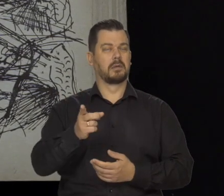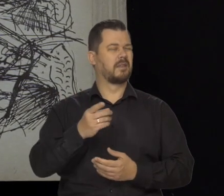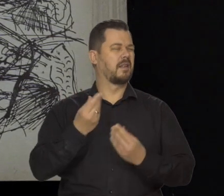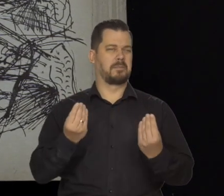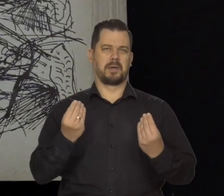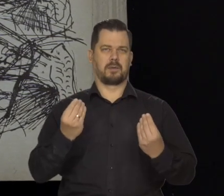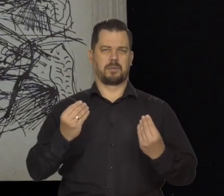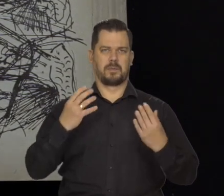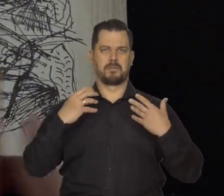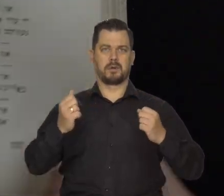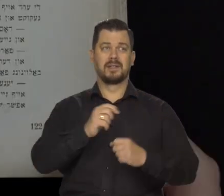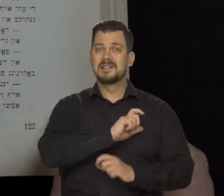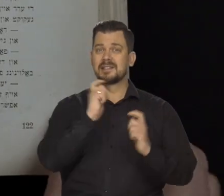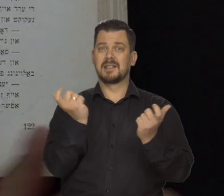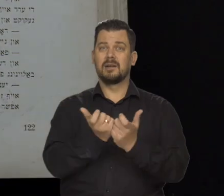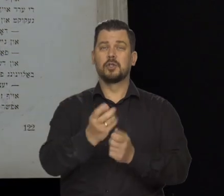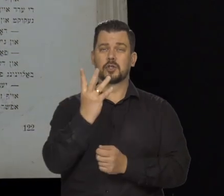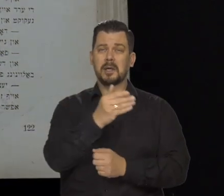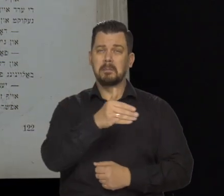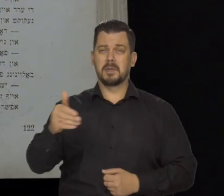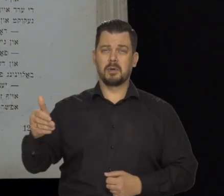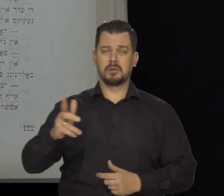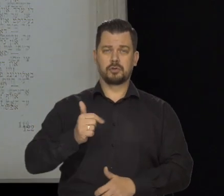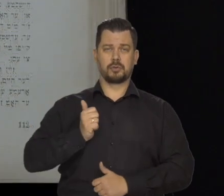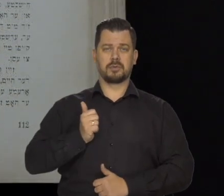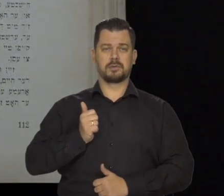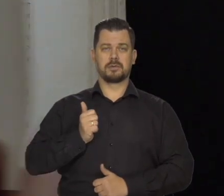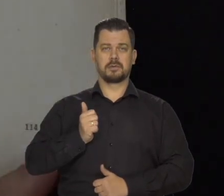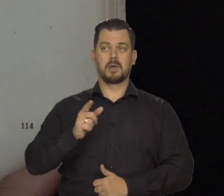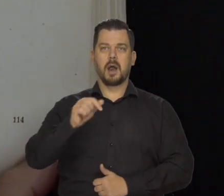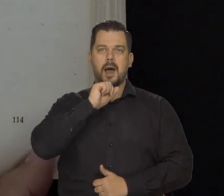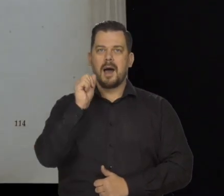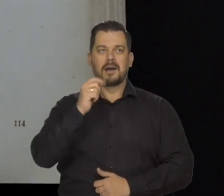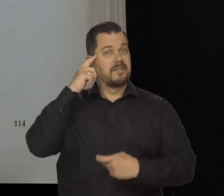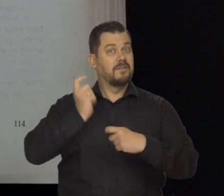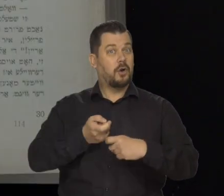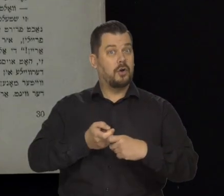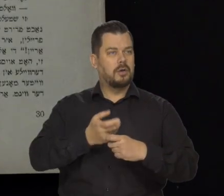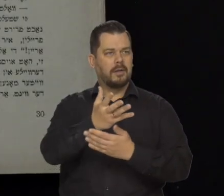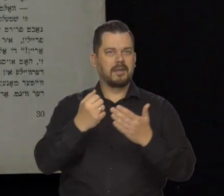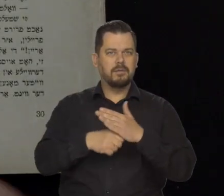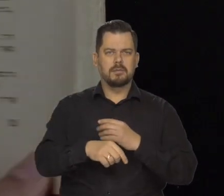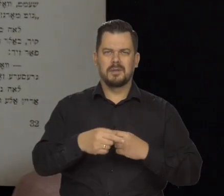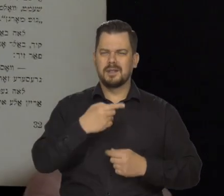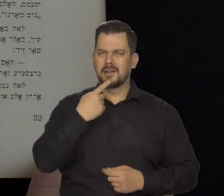że byli największymi bohaterami w całej armii liczącej 4 miliony. Nie wzięli żadnego wroga w niewolę.